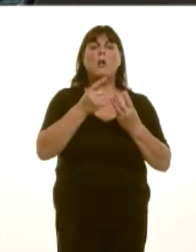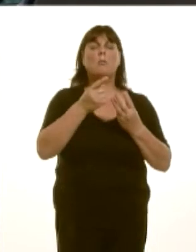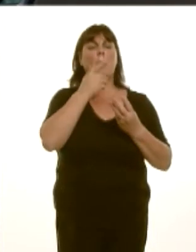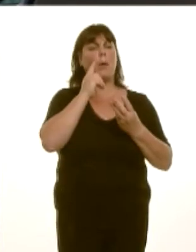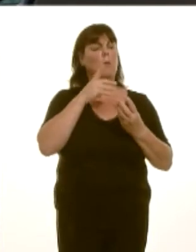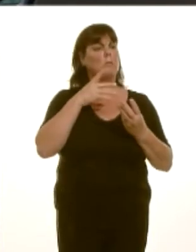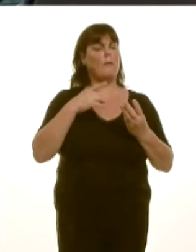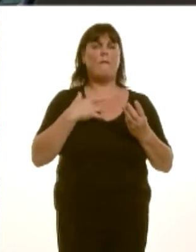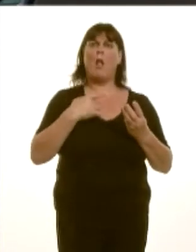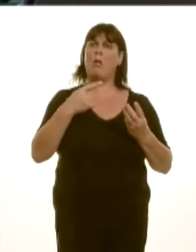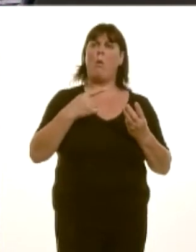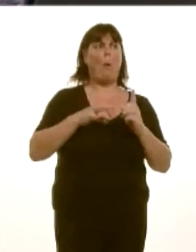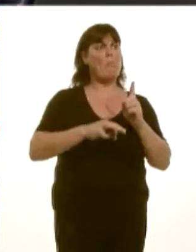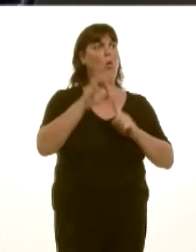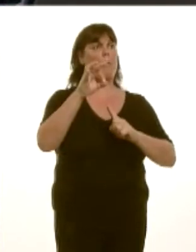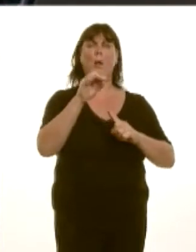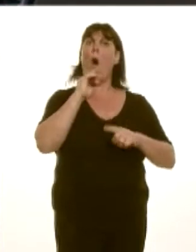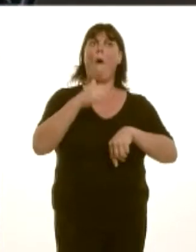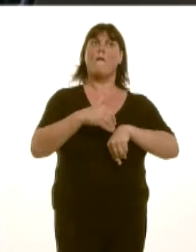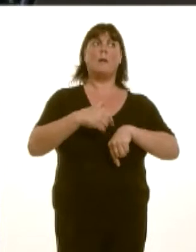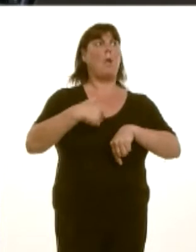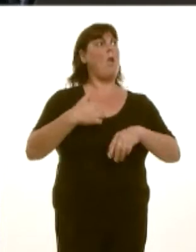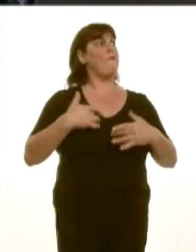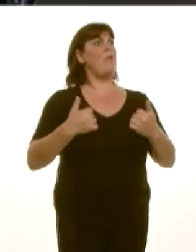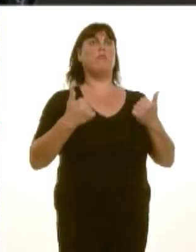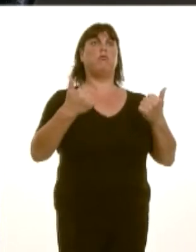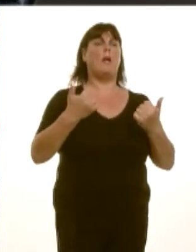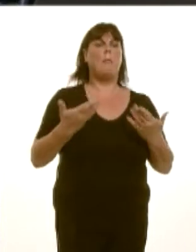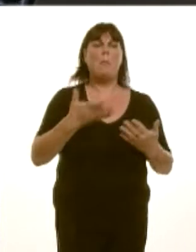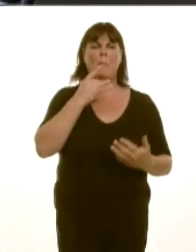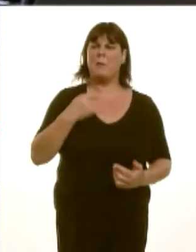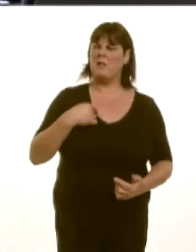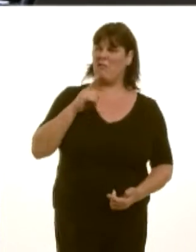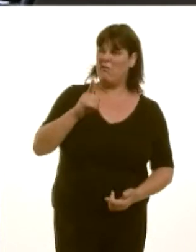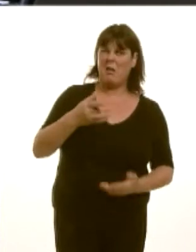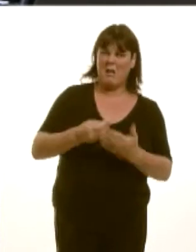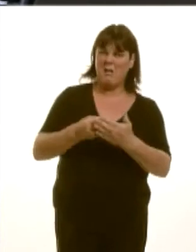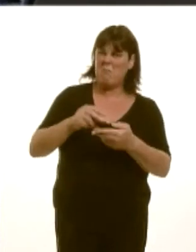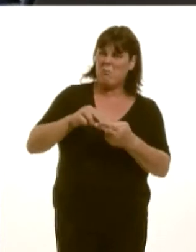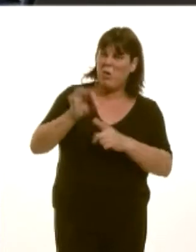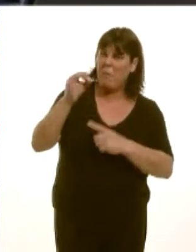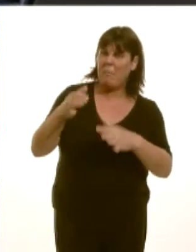Nid felly y mae pobl yn meddwl ar hyn o bryd, ac rwy’n falch bod fy mhlaid i wedi gwneud